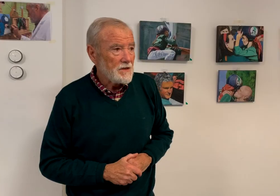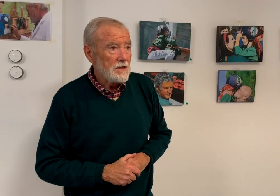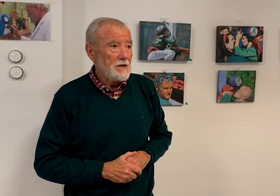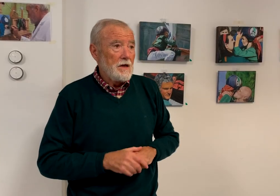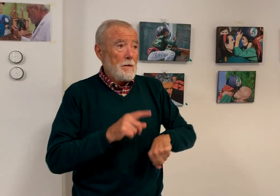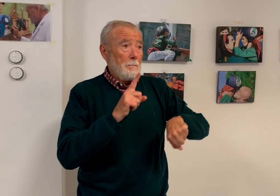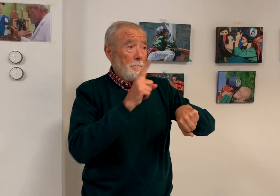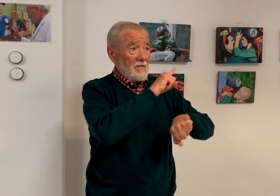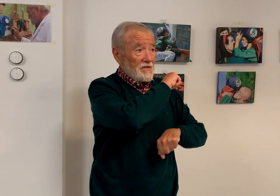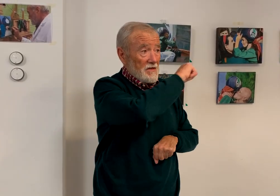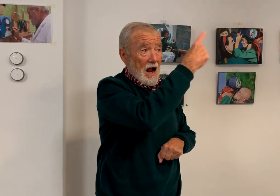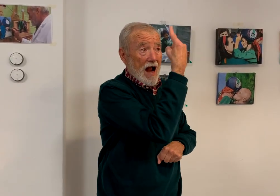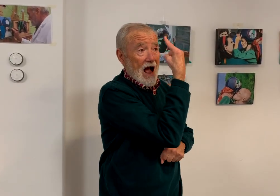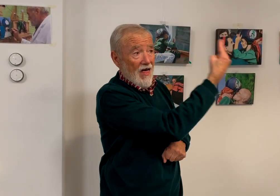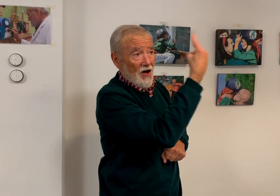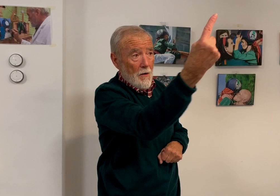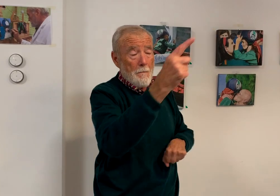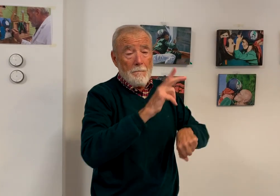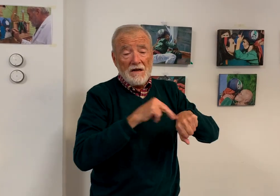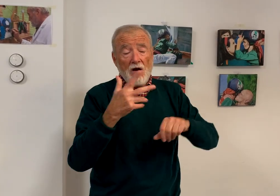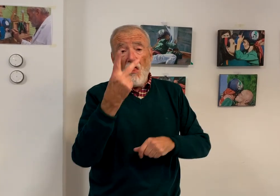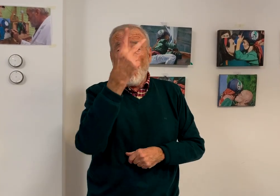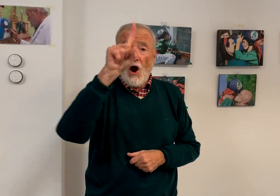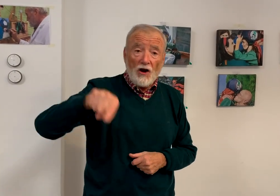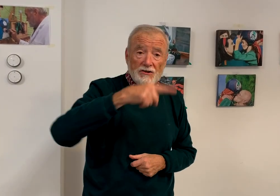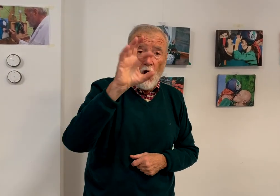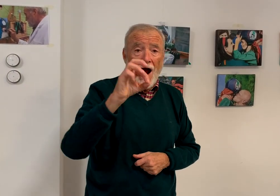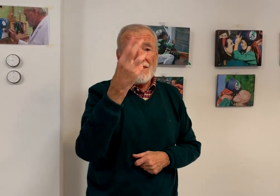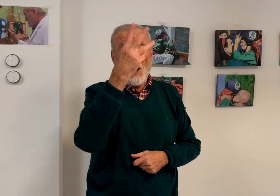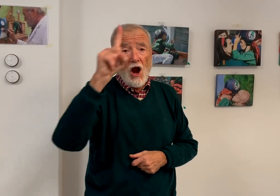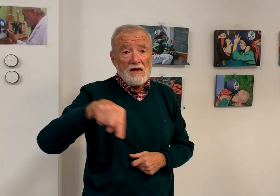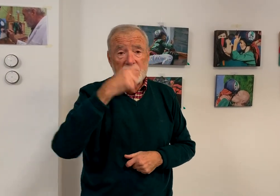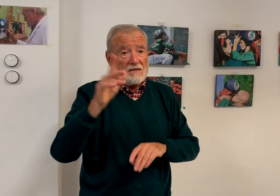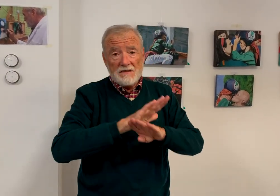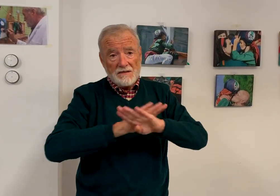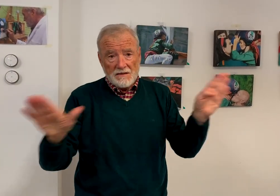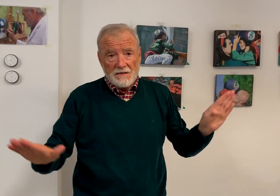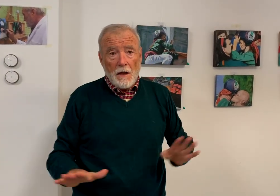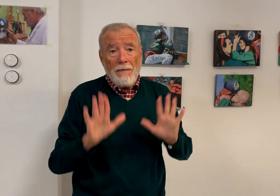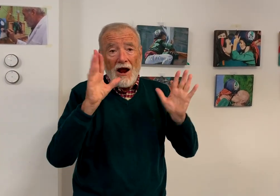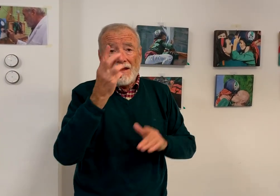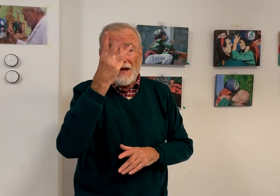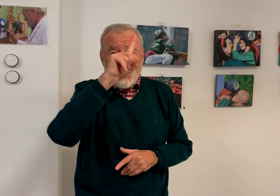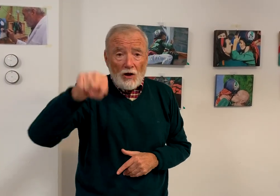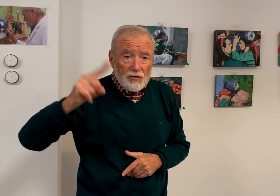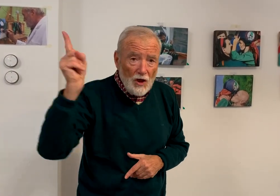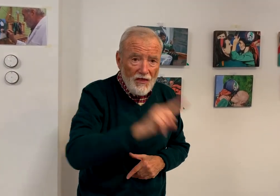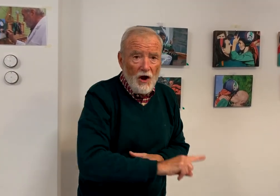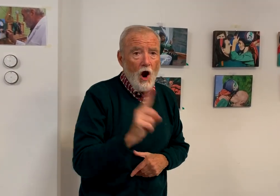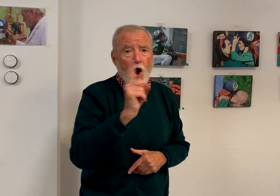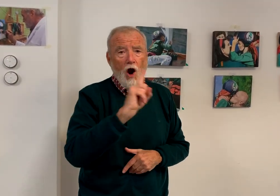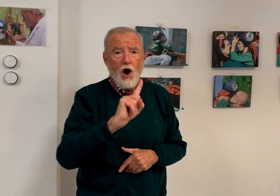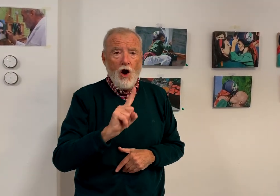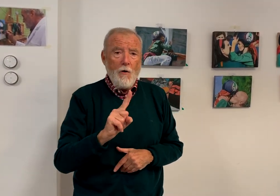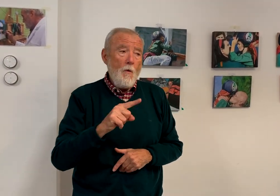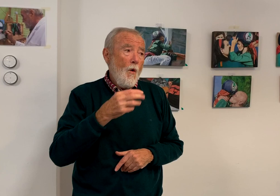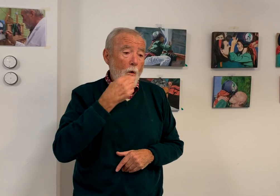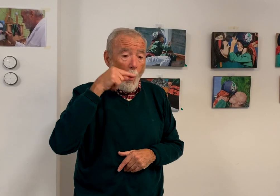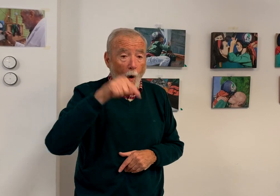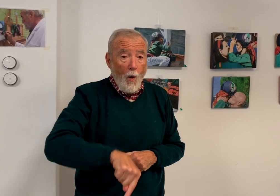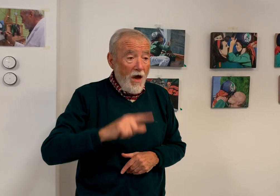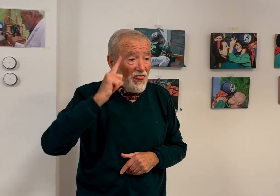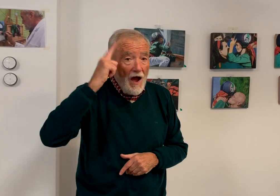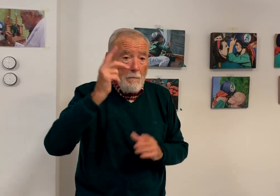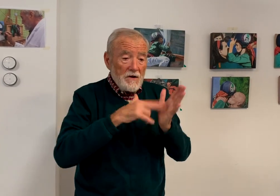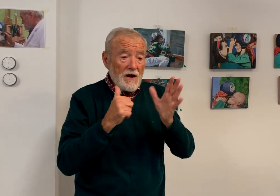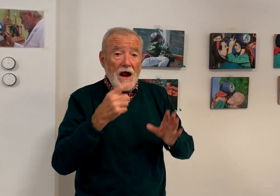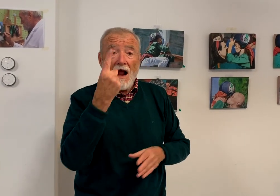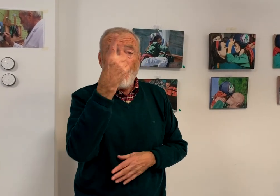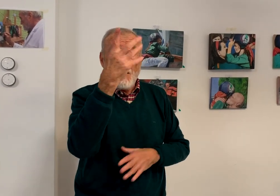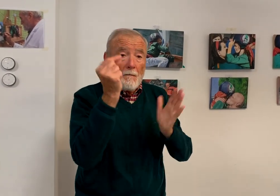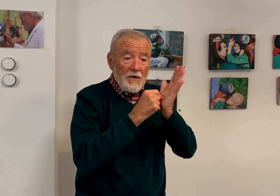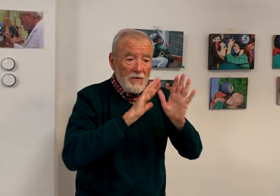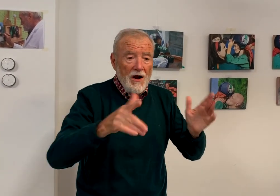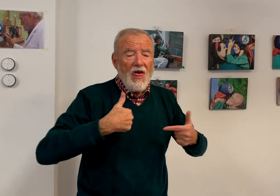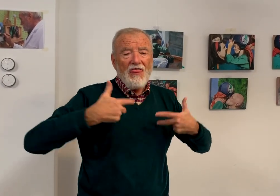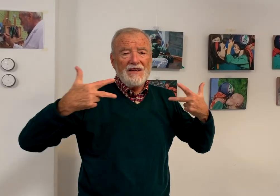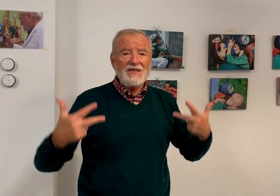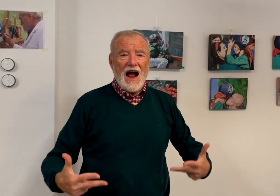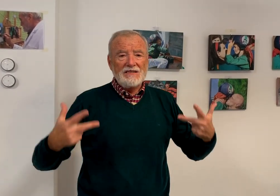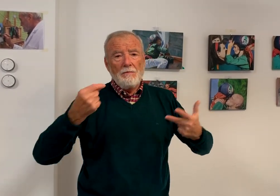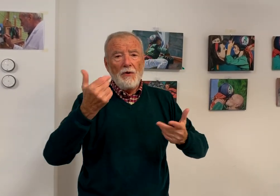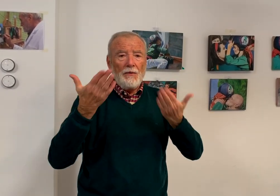Cada cuadro se tarda unas 2-3 horas, pero 3 horas seguidas no. Por ejemplo, hoy pinto unos 15 minutos y luego descanso saliendo